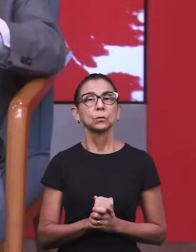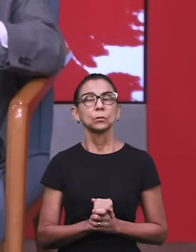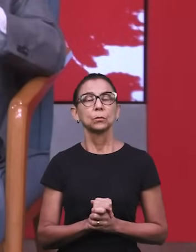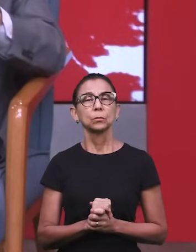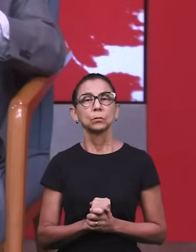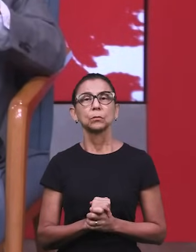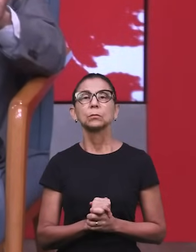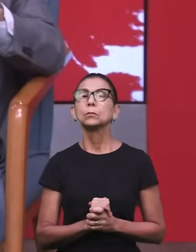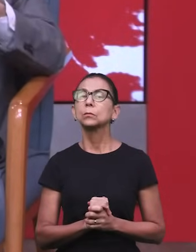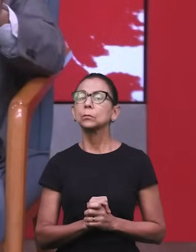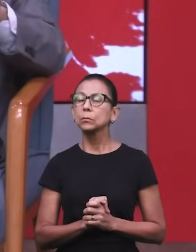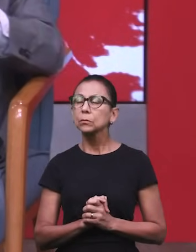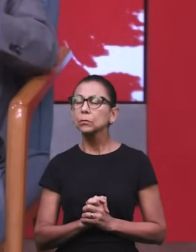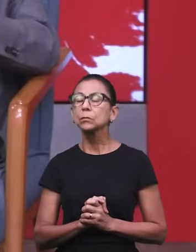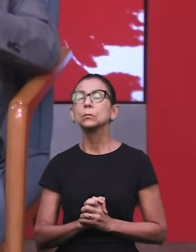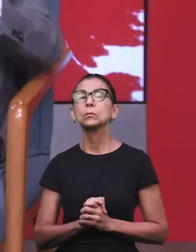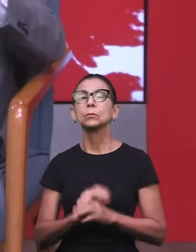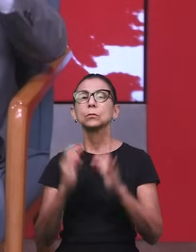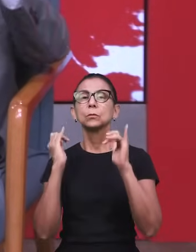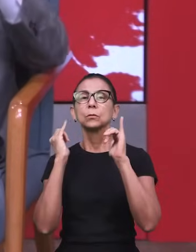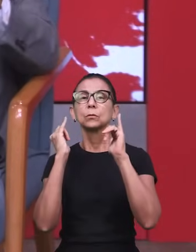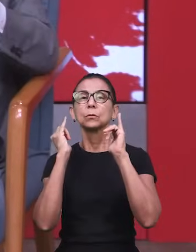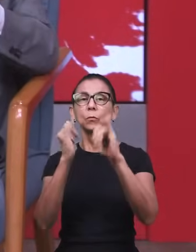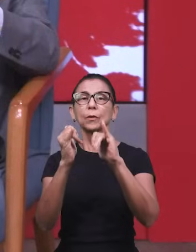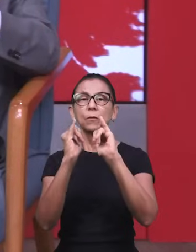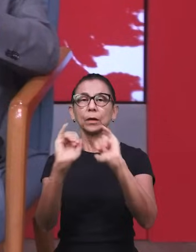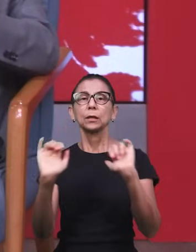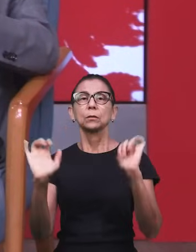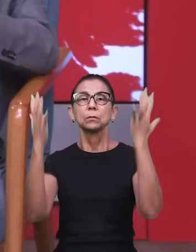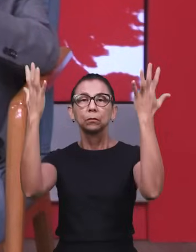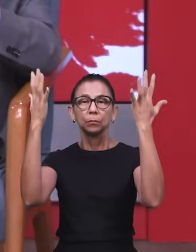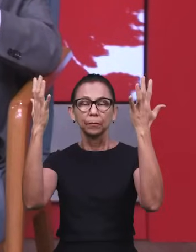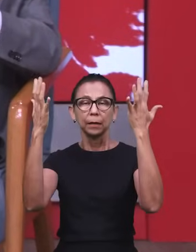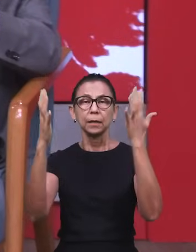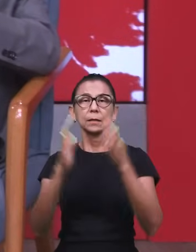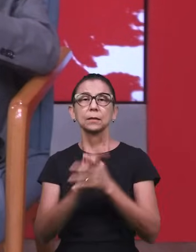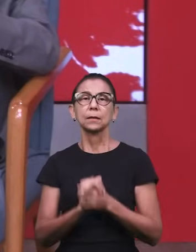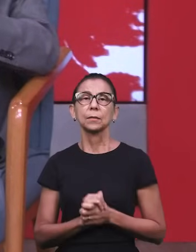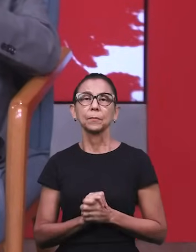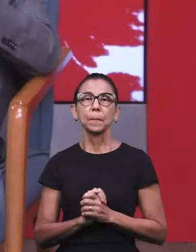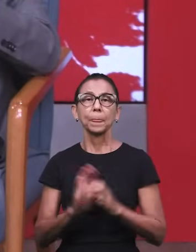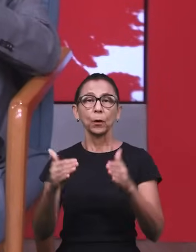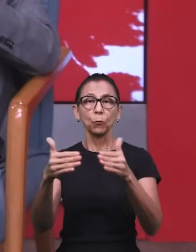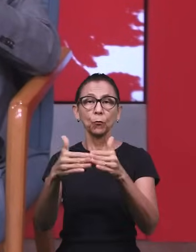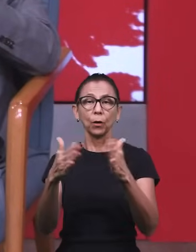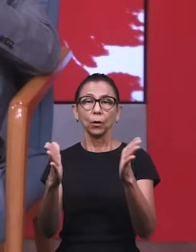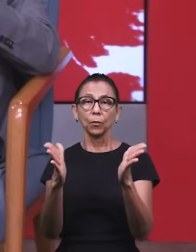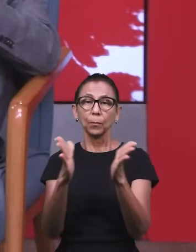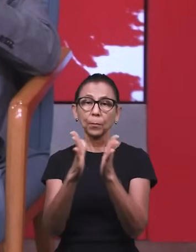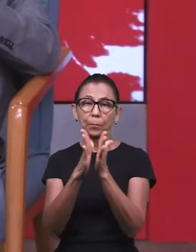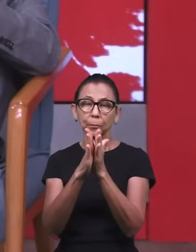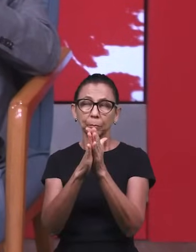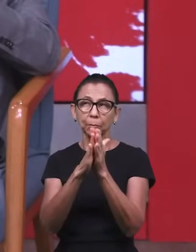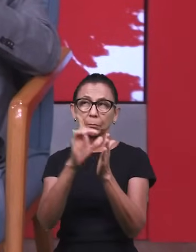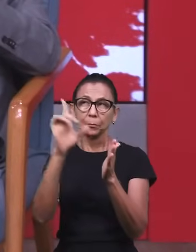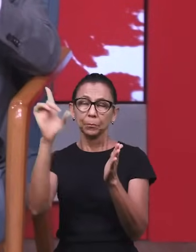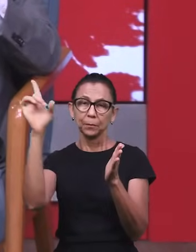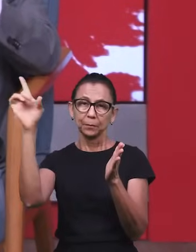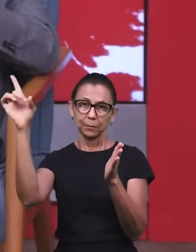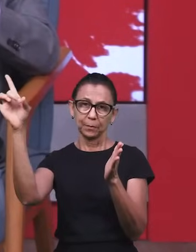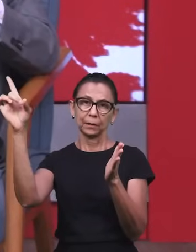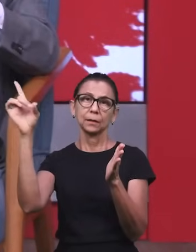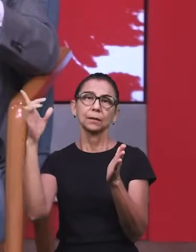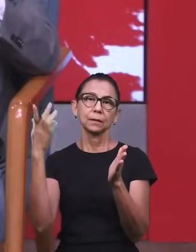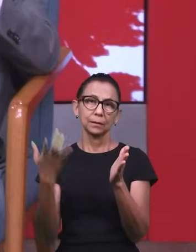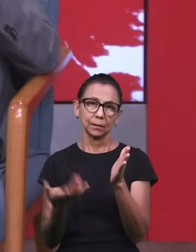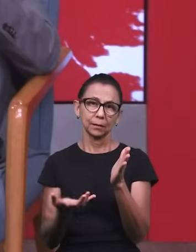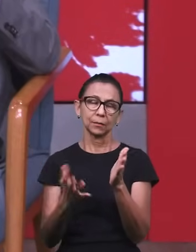Bíblia Bíblia Bíblia Bíblia o evento todo se fez em torno da palavra e é e é isso que nós queremos